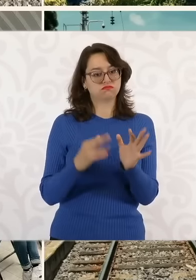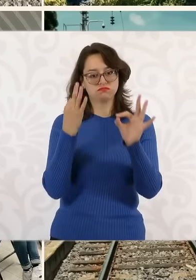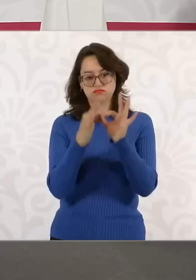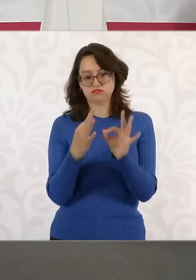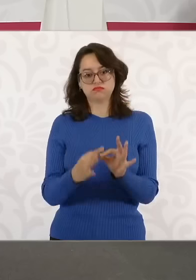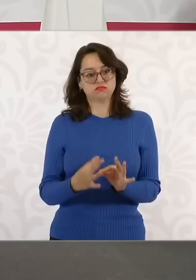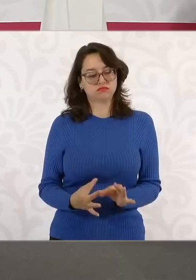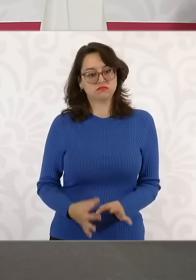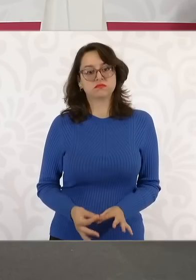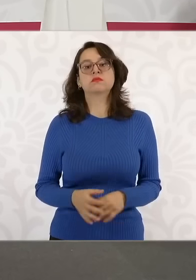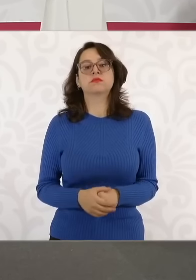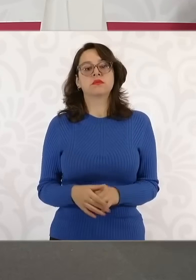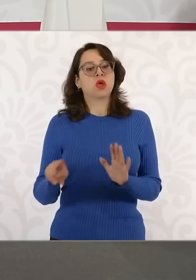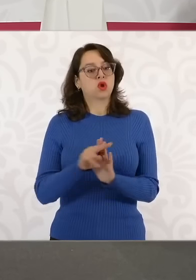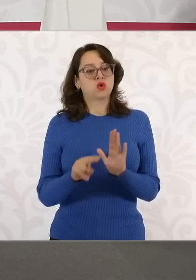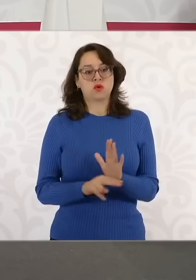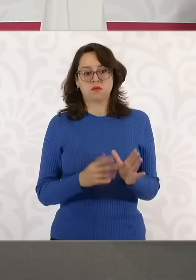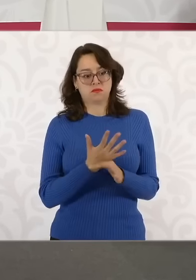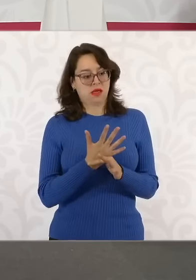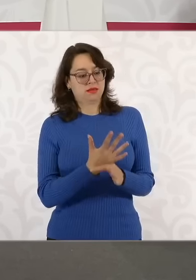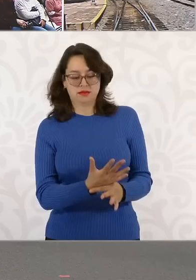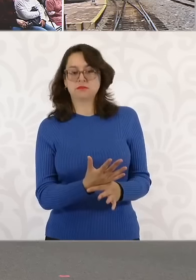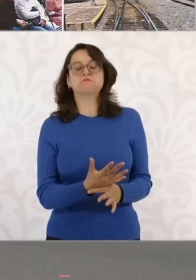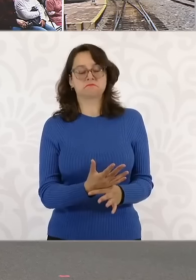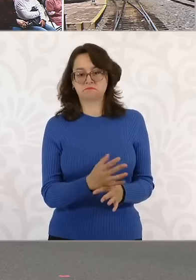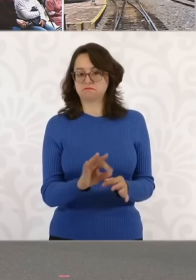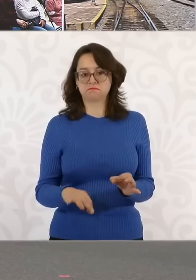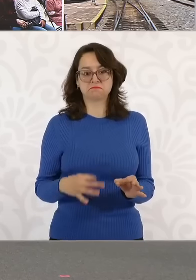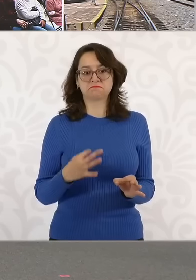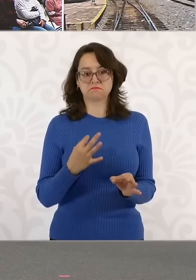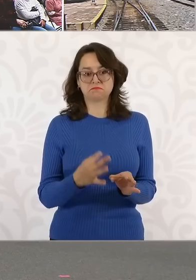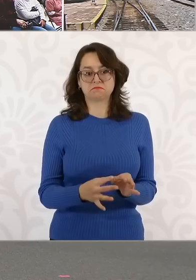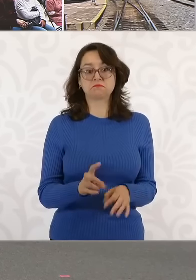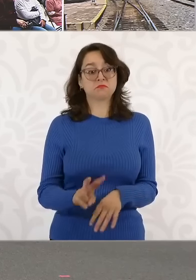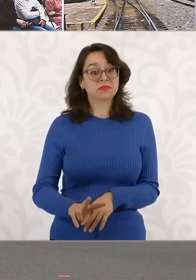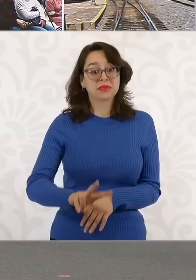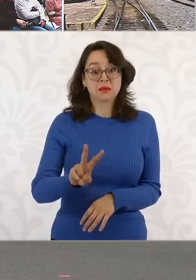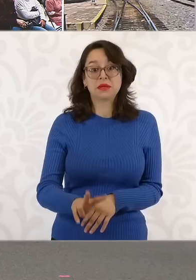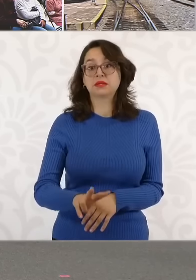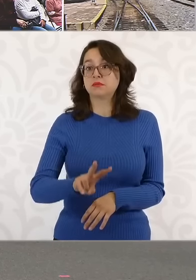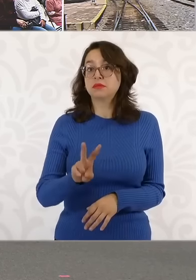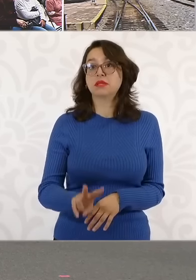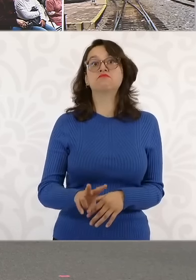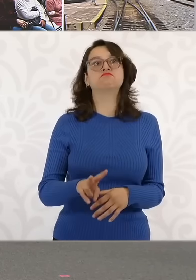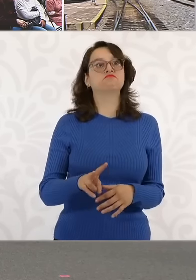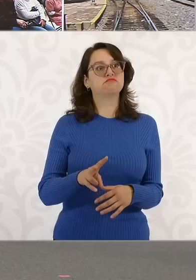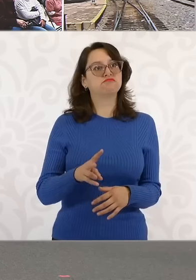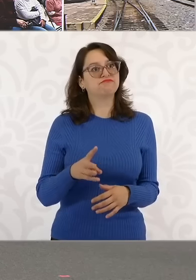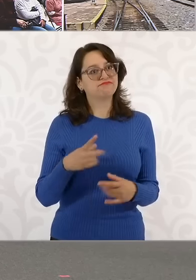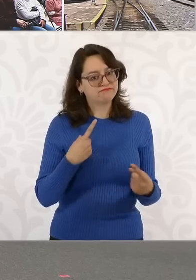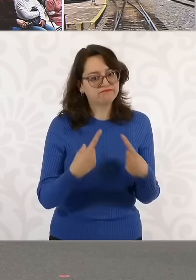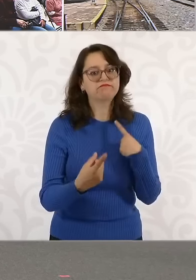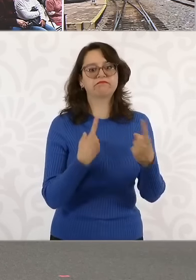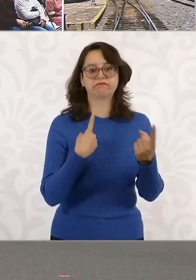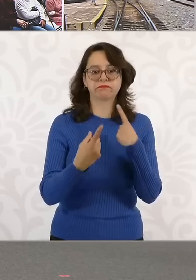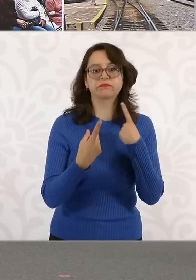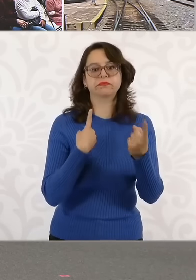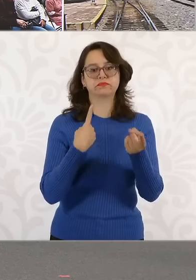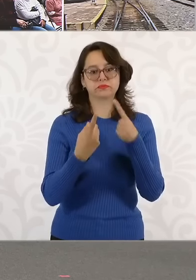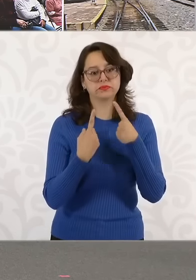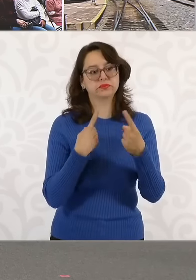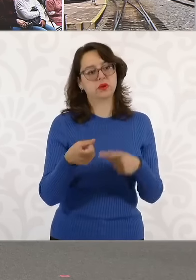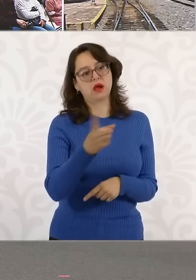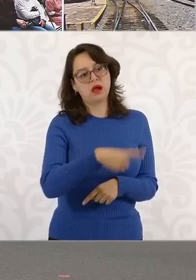esta normatividad agraria. ha sido de de mucho diálogo para sobre todo atender las preguntas,